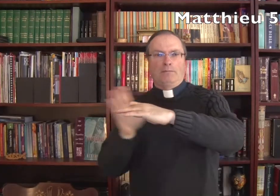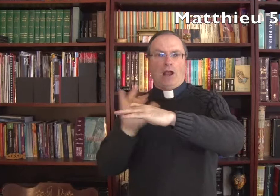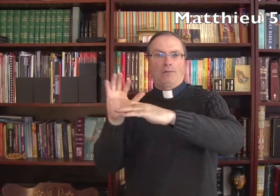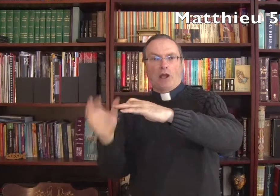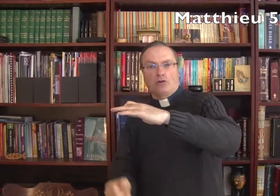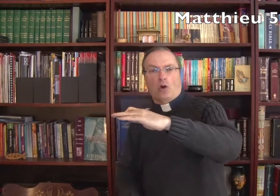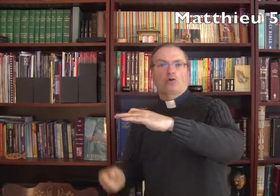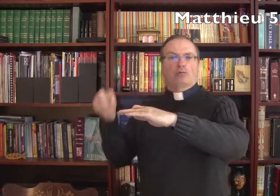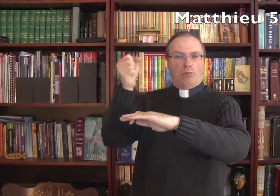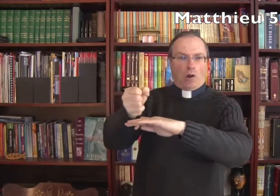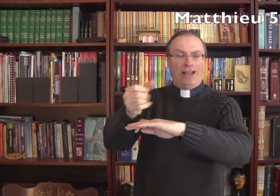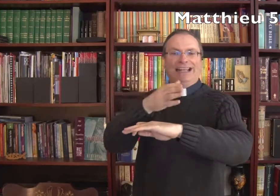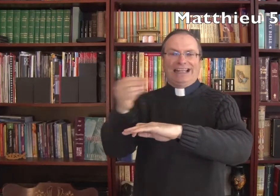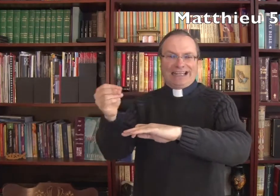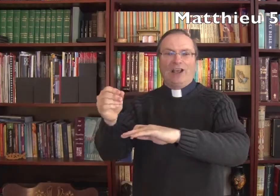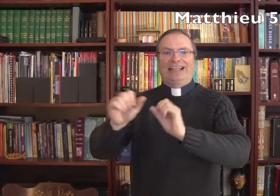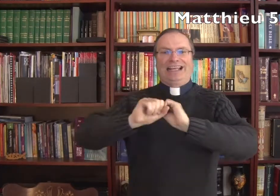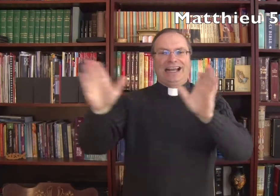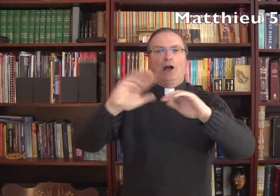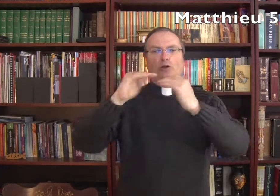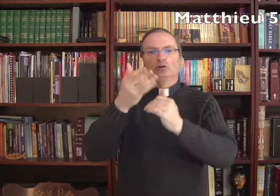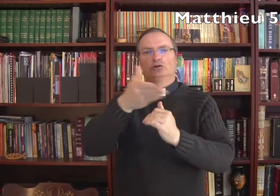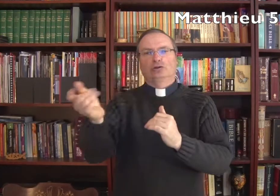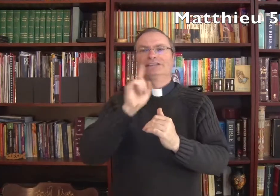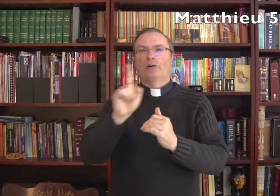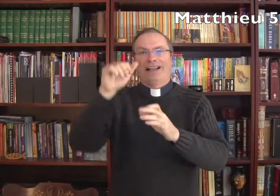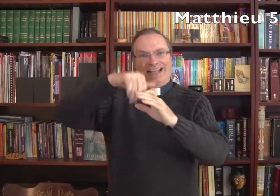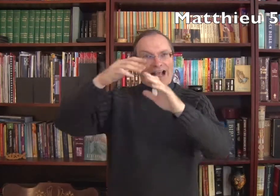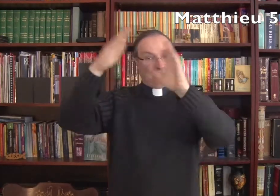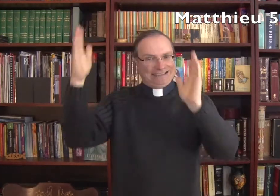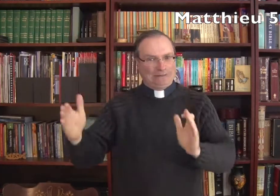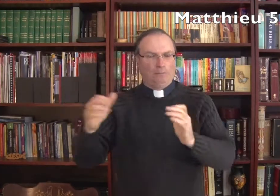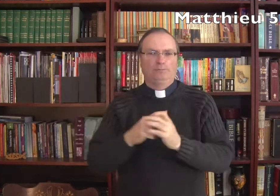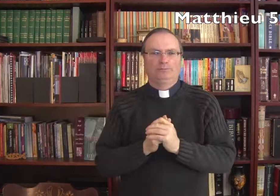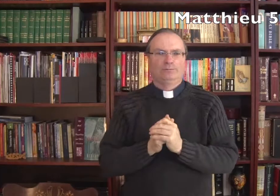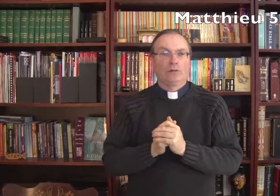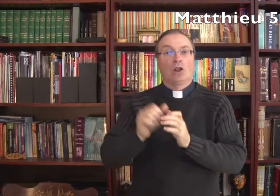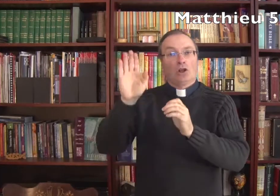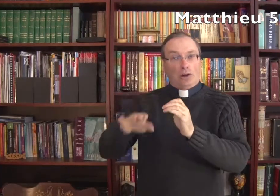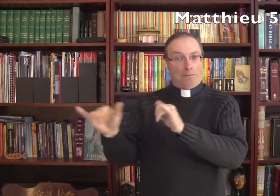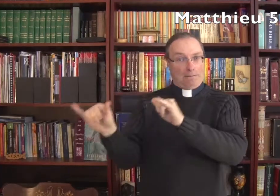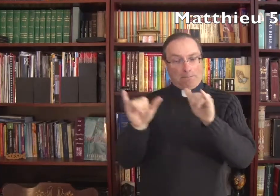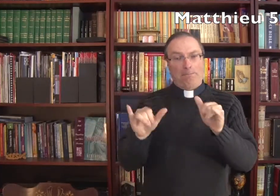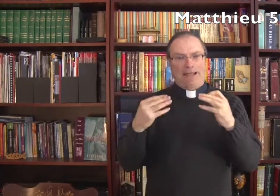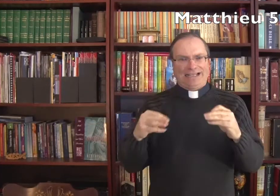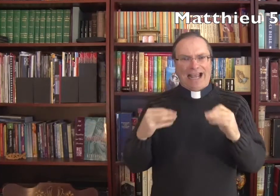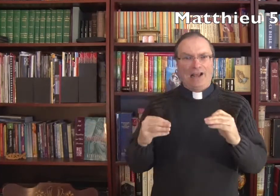mais on la met sur son support et elle éclaire tous ceux qui sont dans la maison. Que, de la même manière,